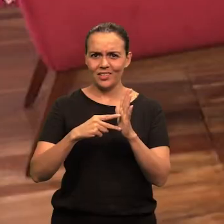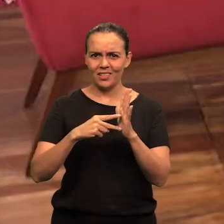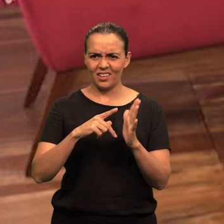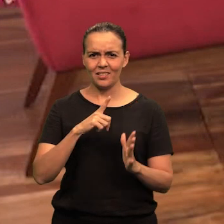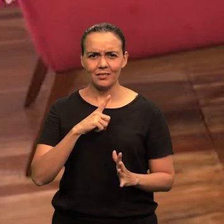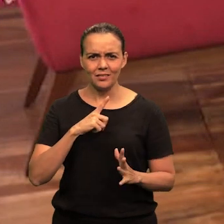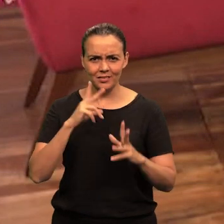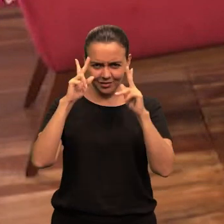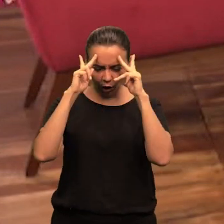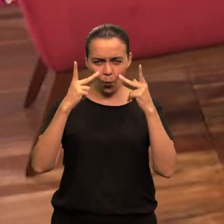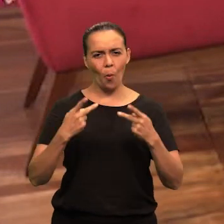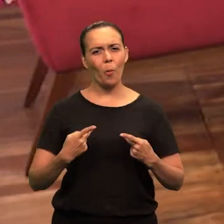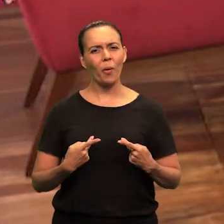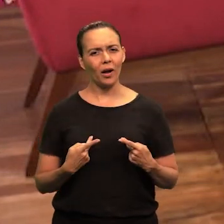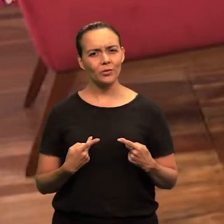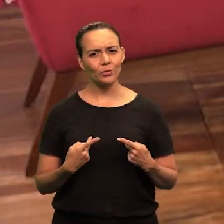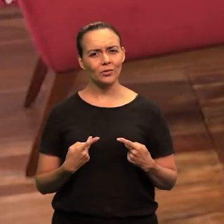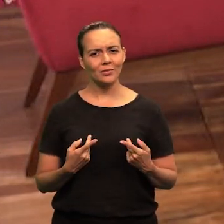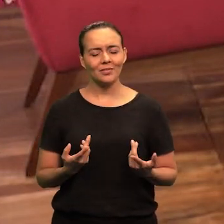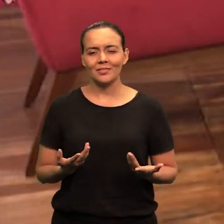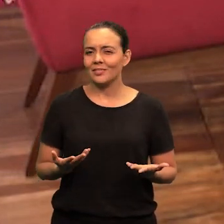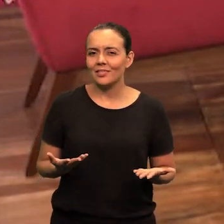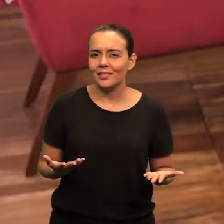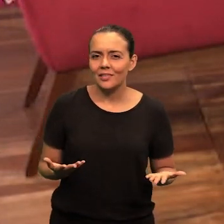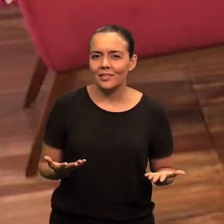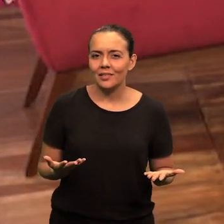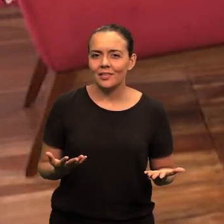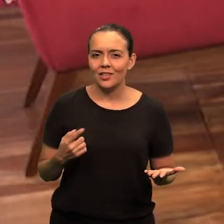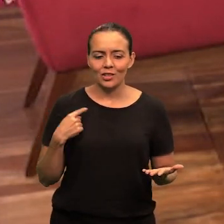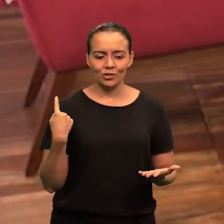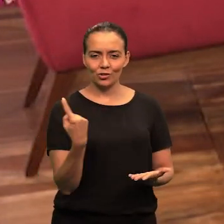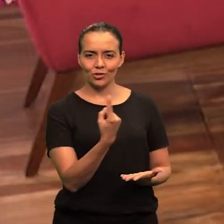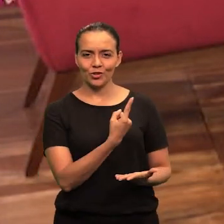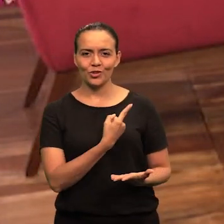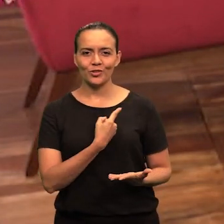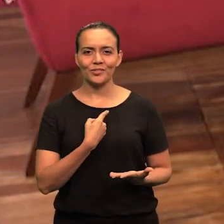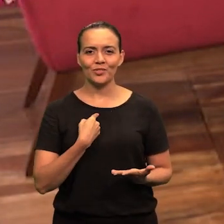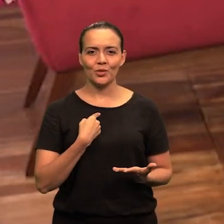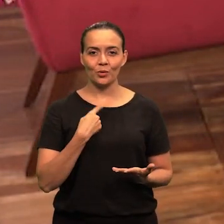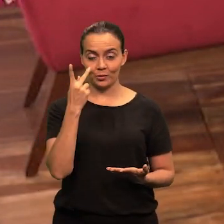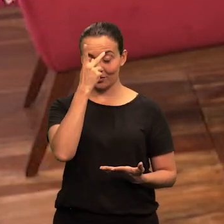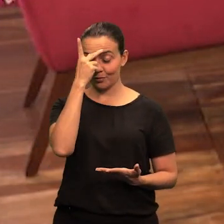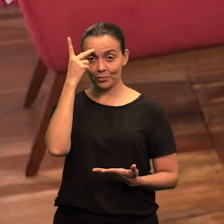não está esgotado, pelo menos, na nossa natureza biológica.